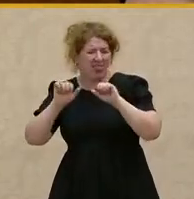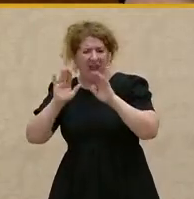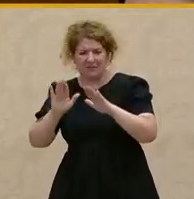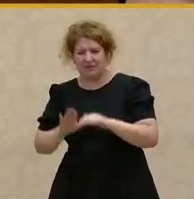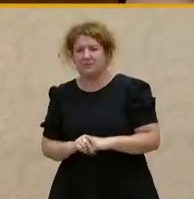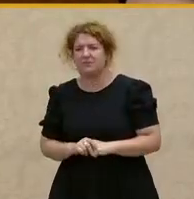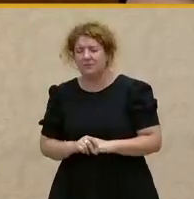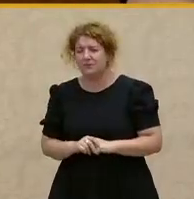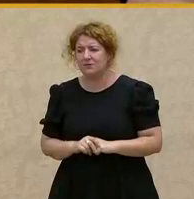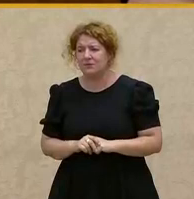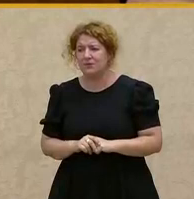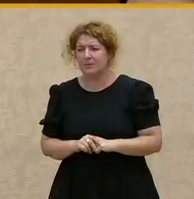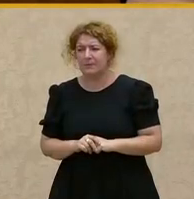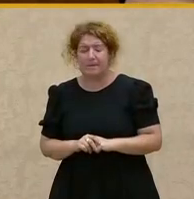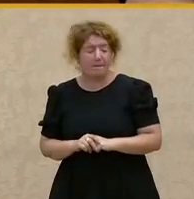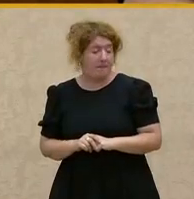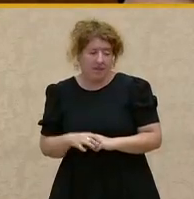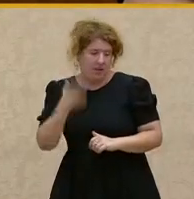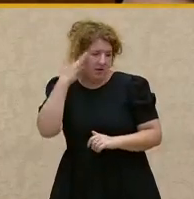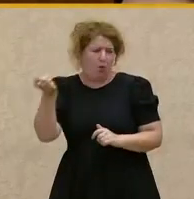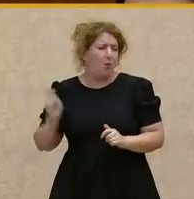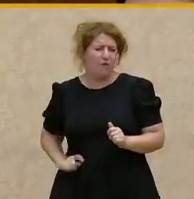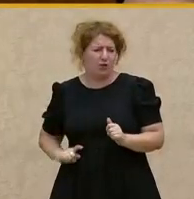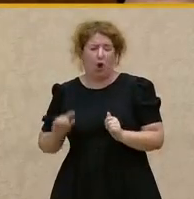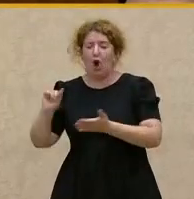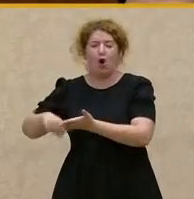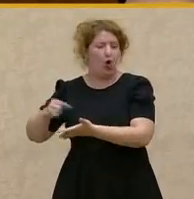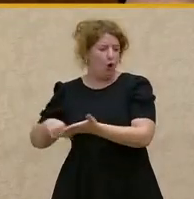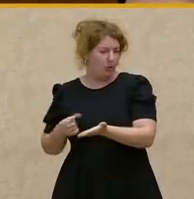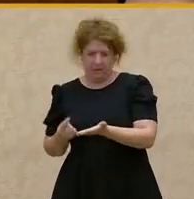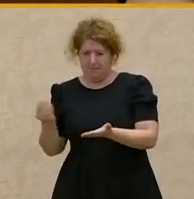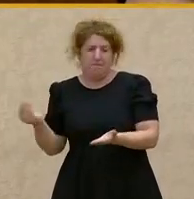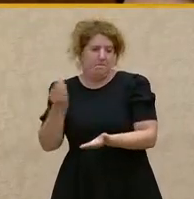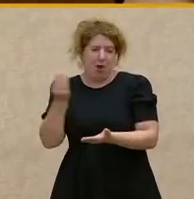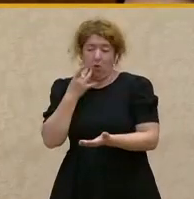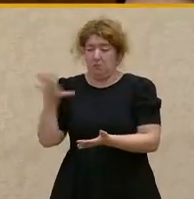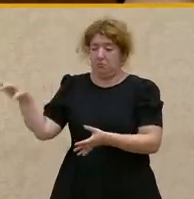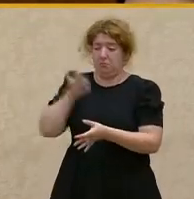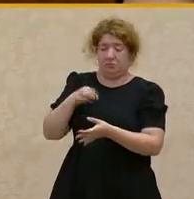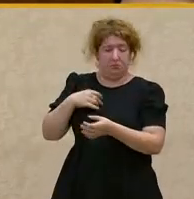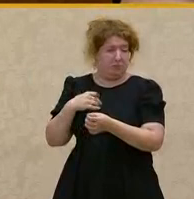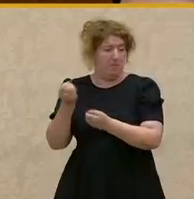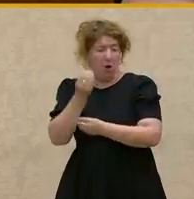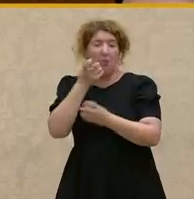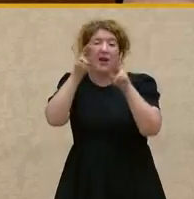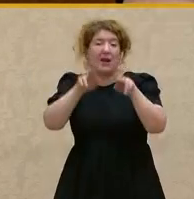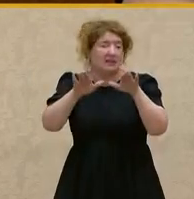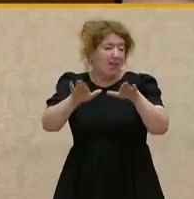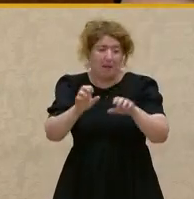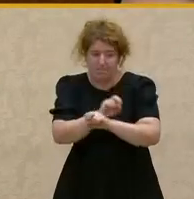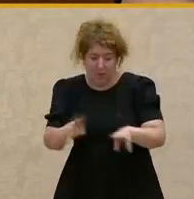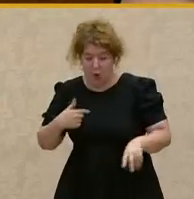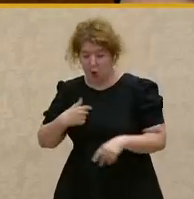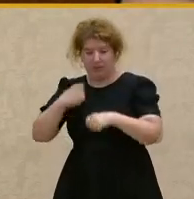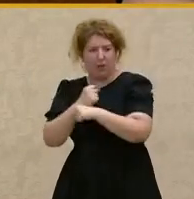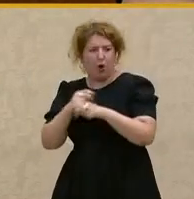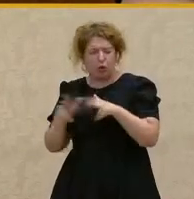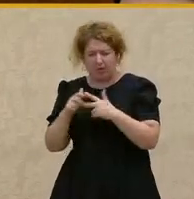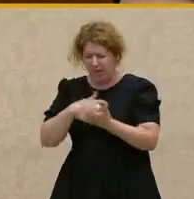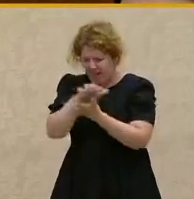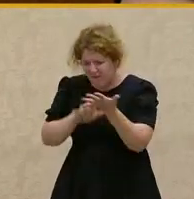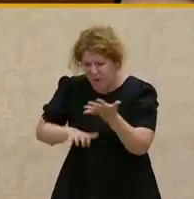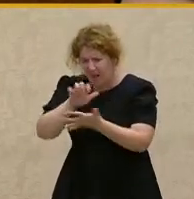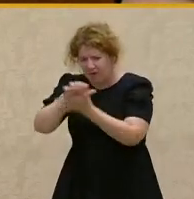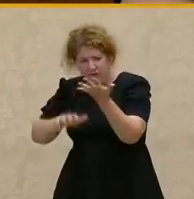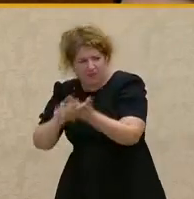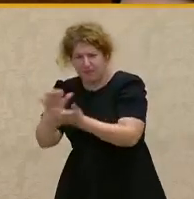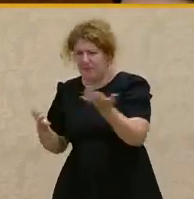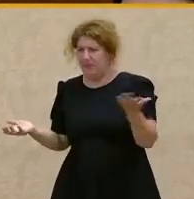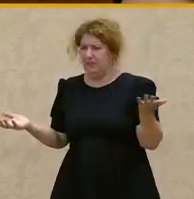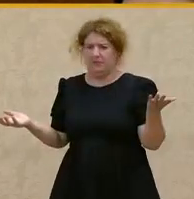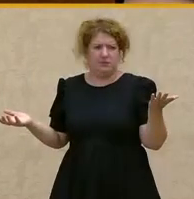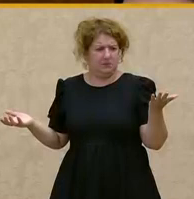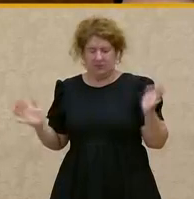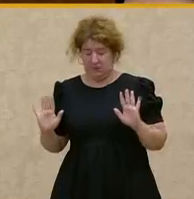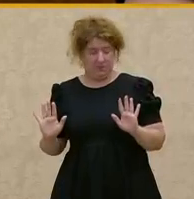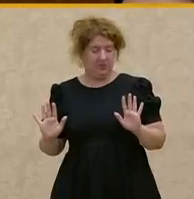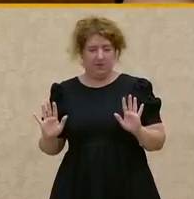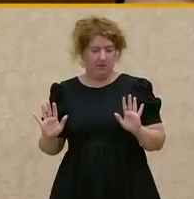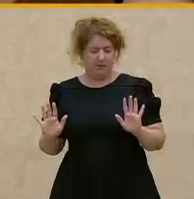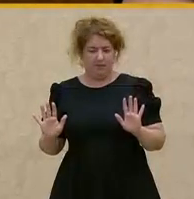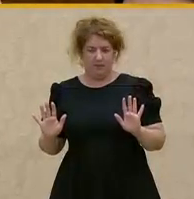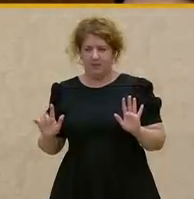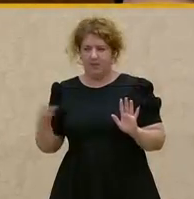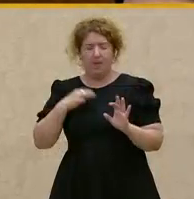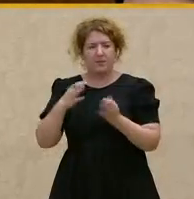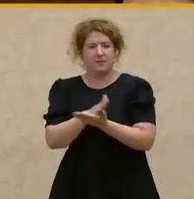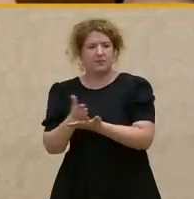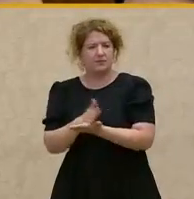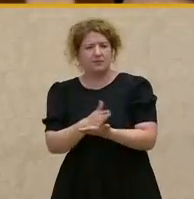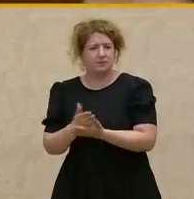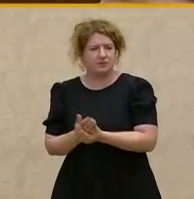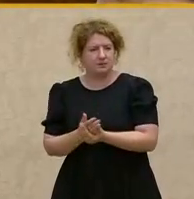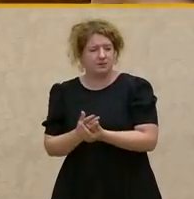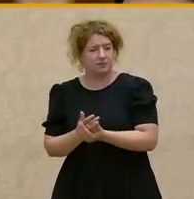Realmente sale más caro. Me encuentro con la dicotomía: discapacidad física,